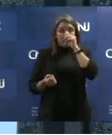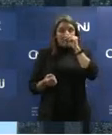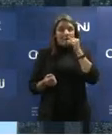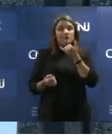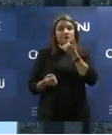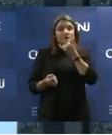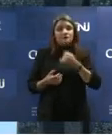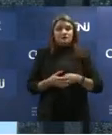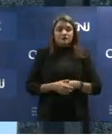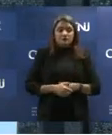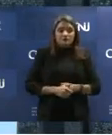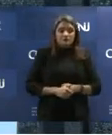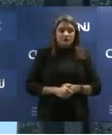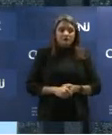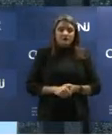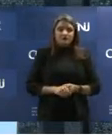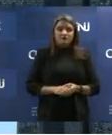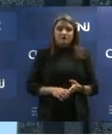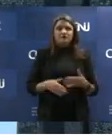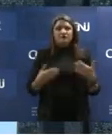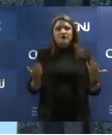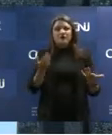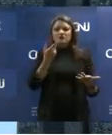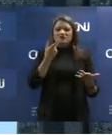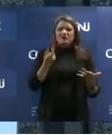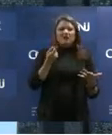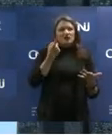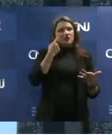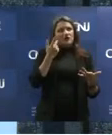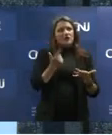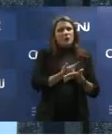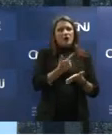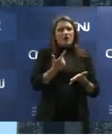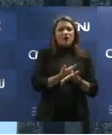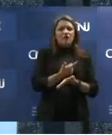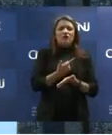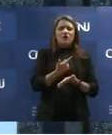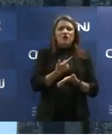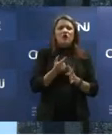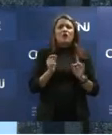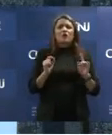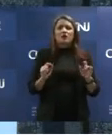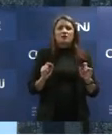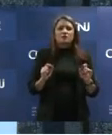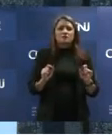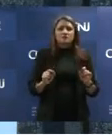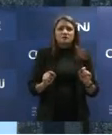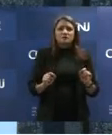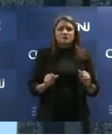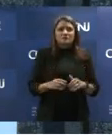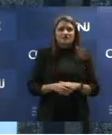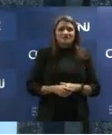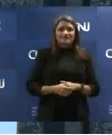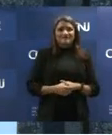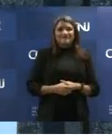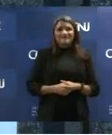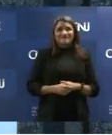eu tenho extraído de algum livro que li, mas utilizei que sei eu sou. Procuro ser persuasivo,